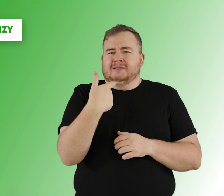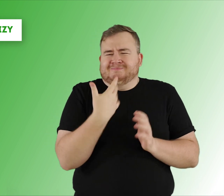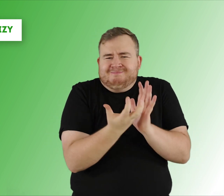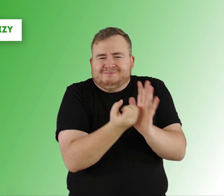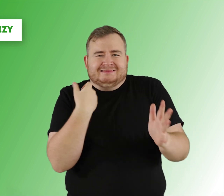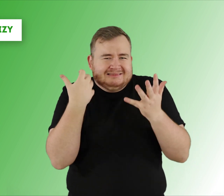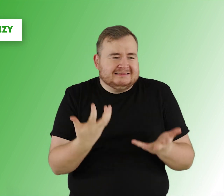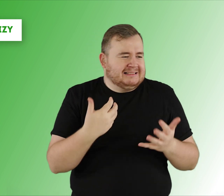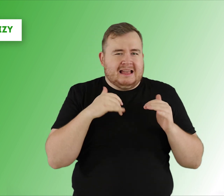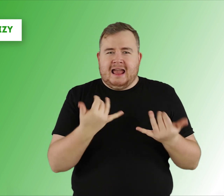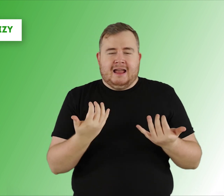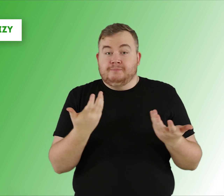Jak to zrobić?